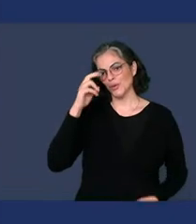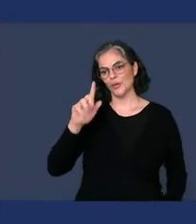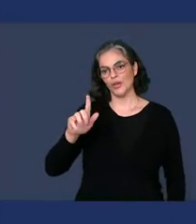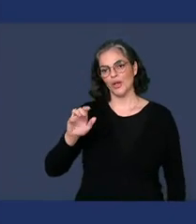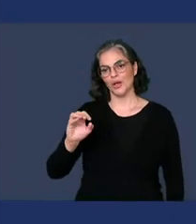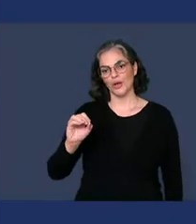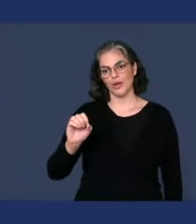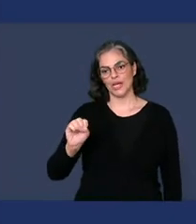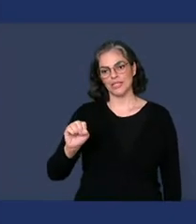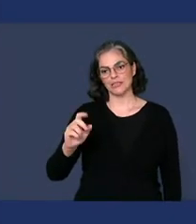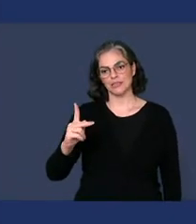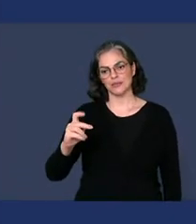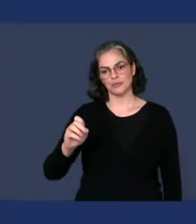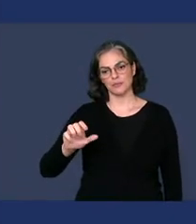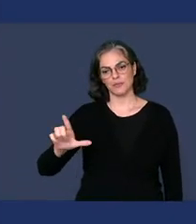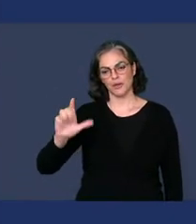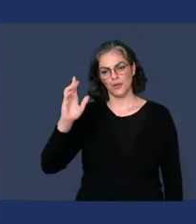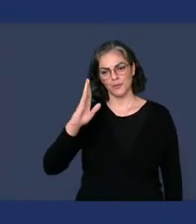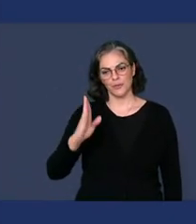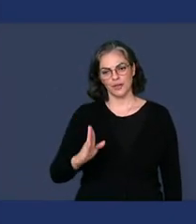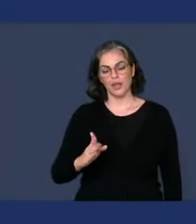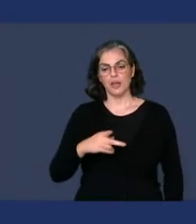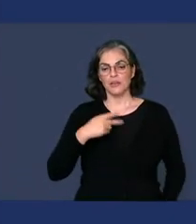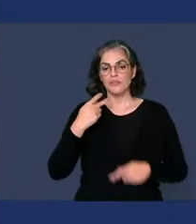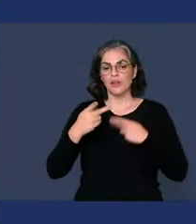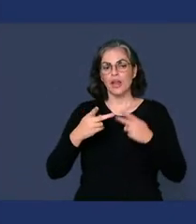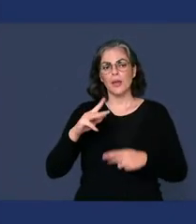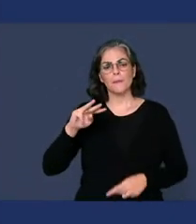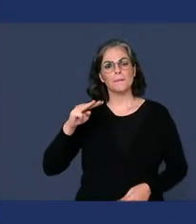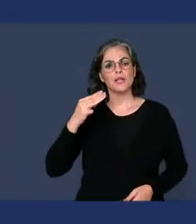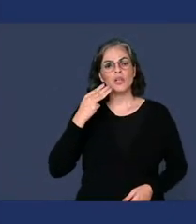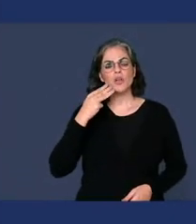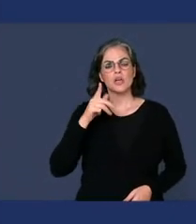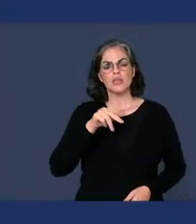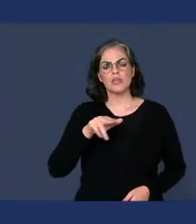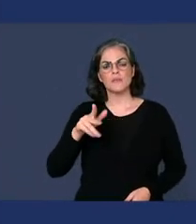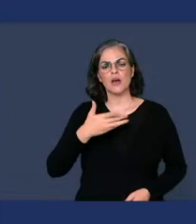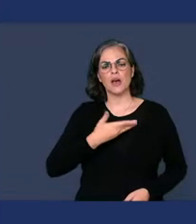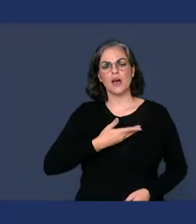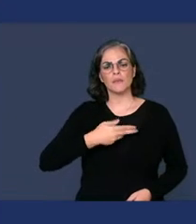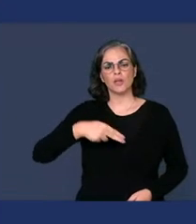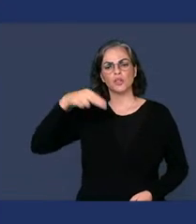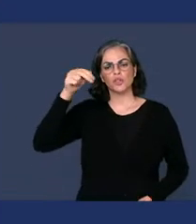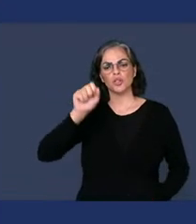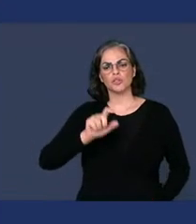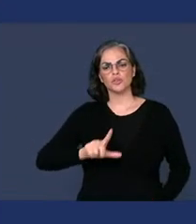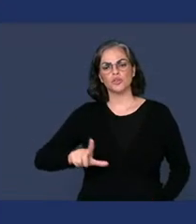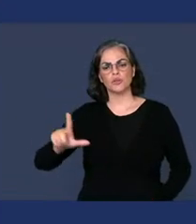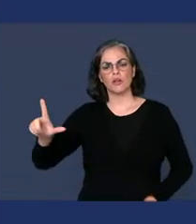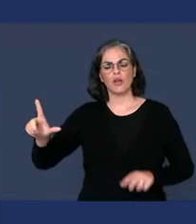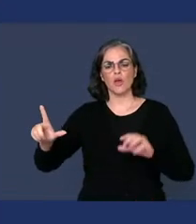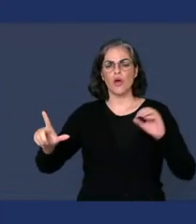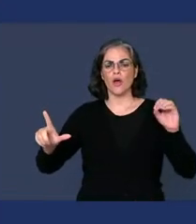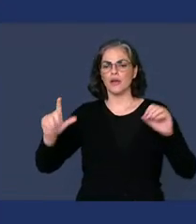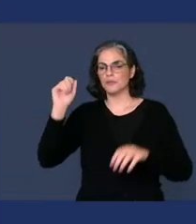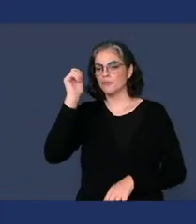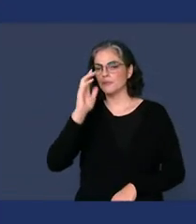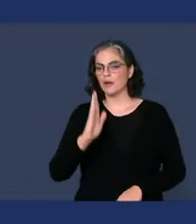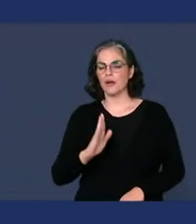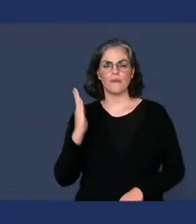CULTURA OFERECE. A CULTURA GOSPEL DO BRASIL E DIGO A MILHÕES DE AMIGOS DE NORTE É SUL, LESTE